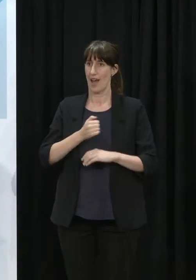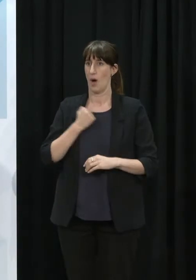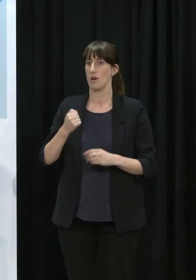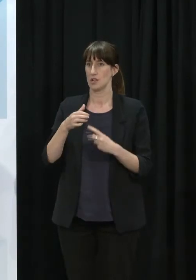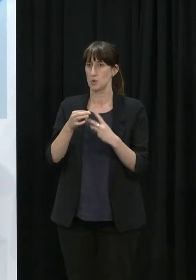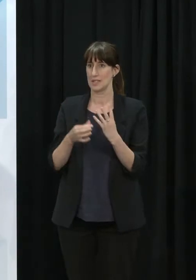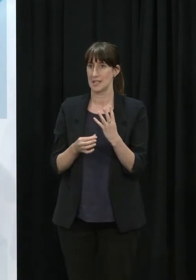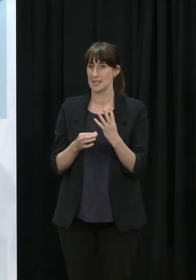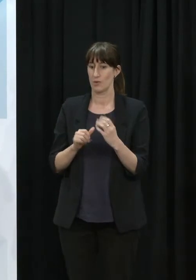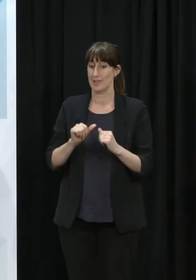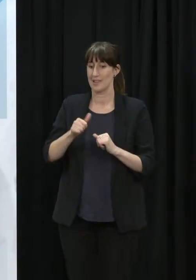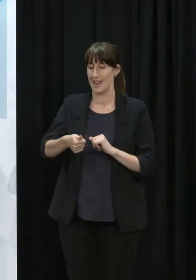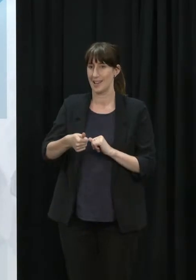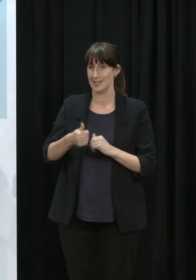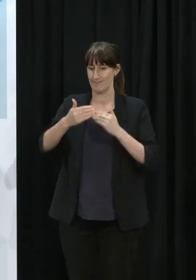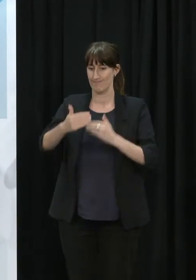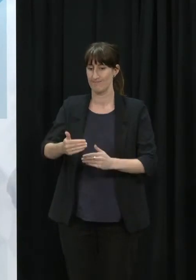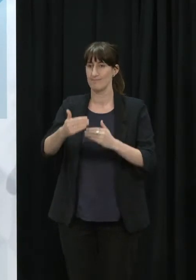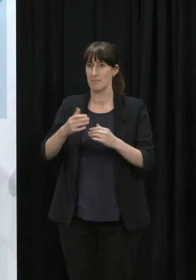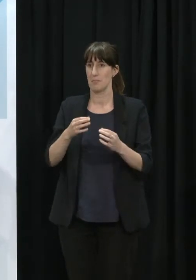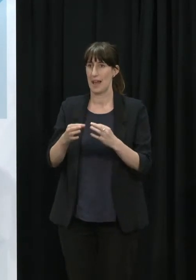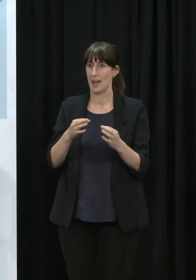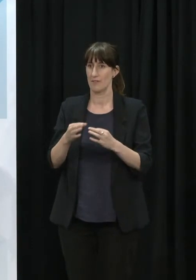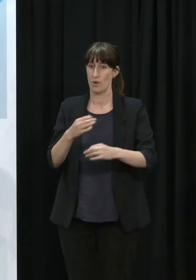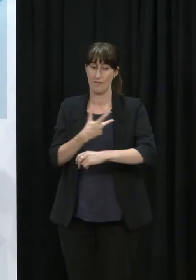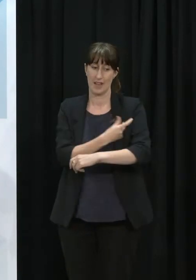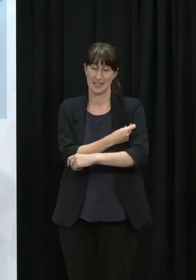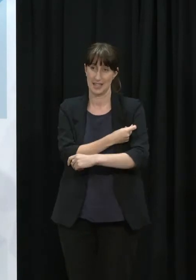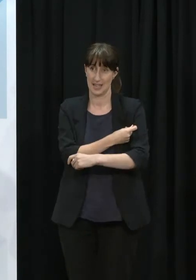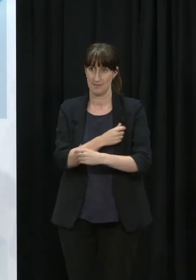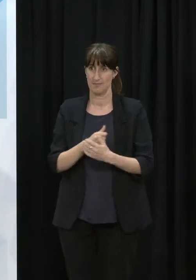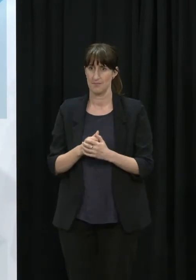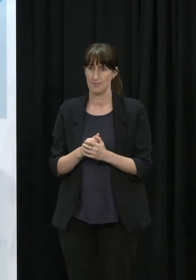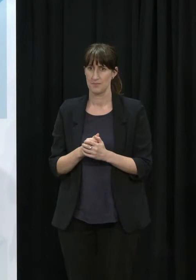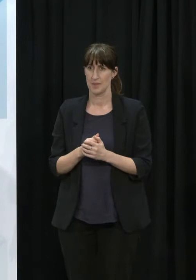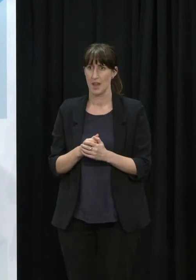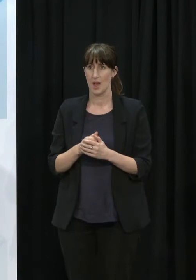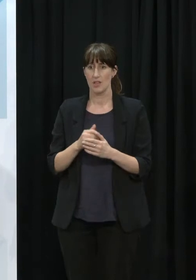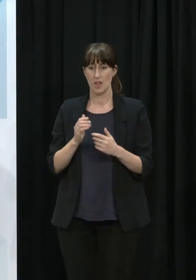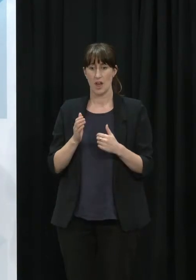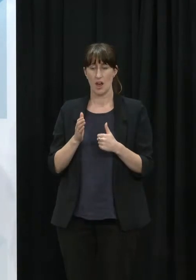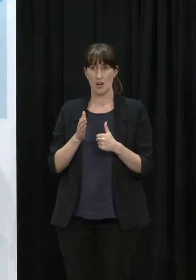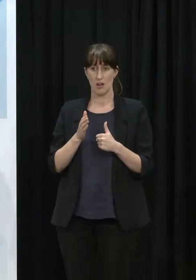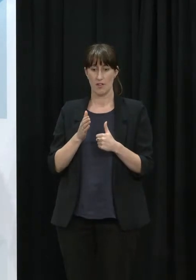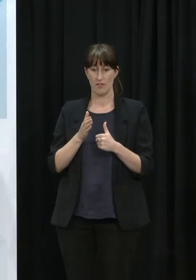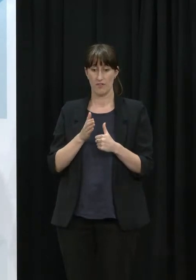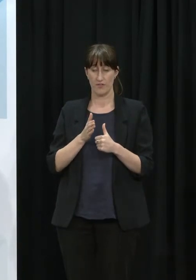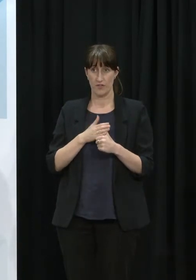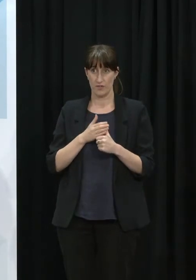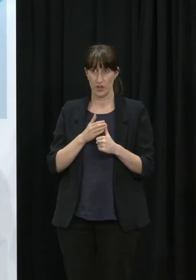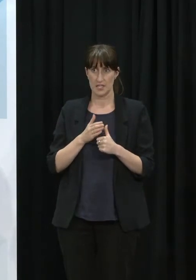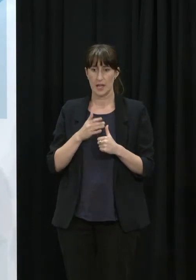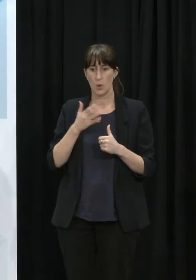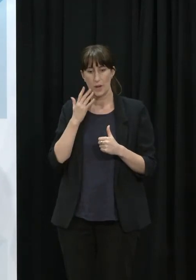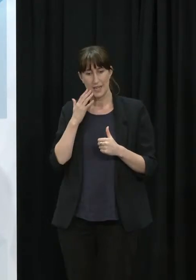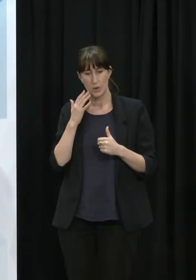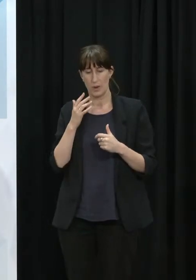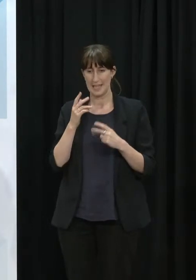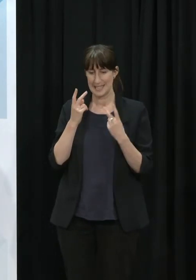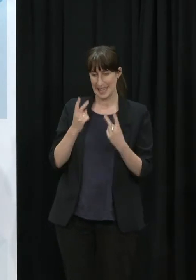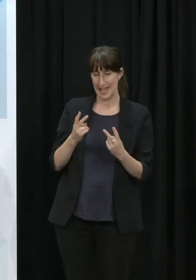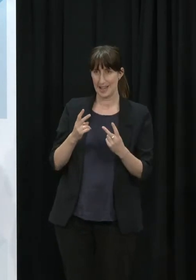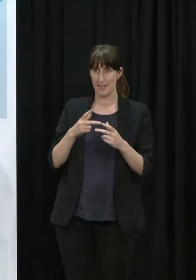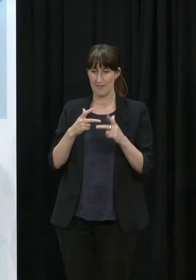matou enei whakatau i roto. Te